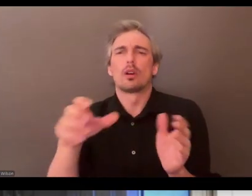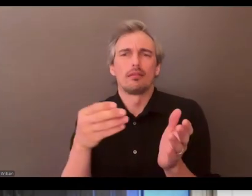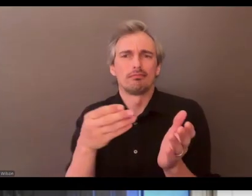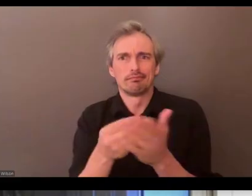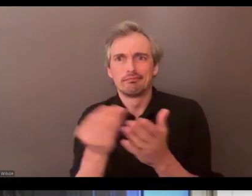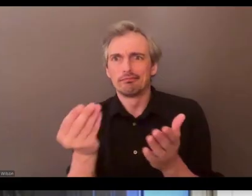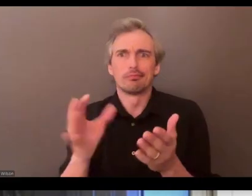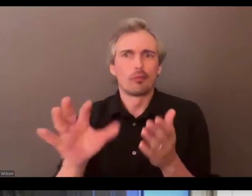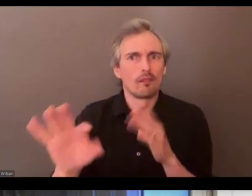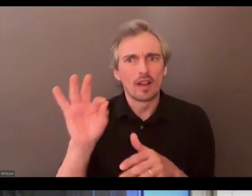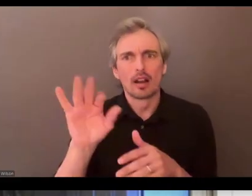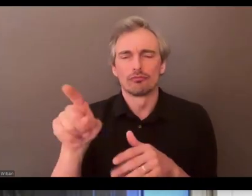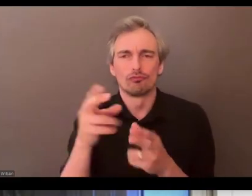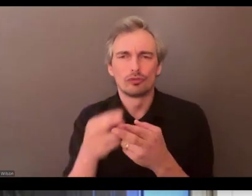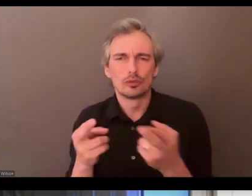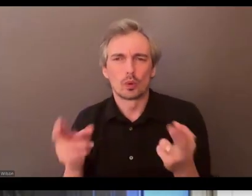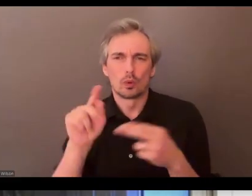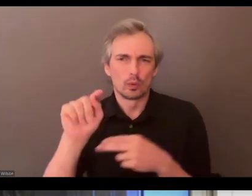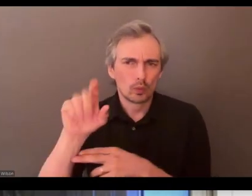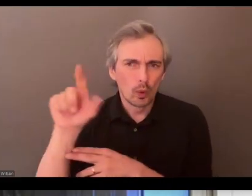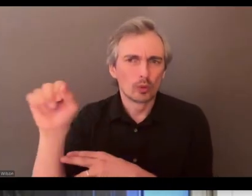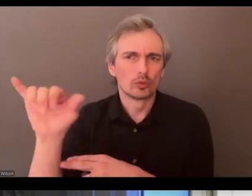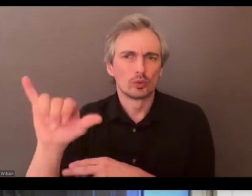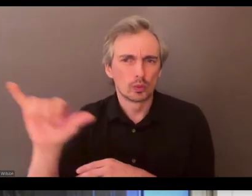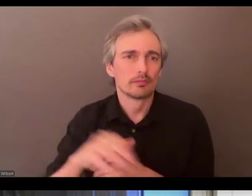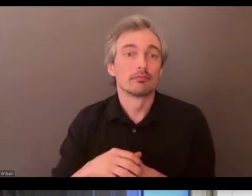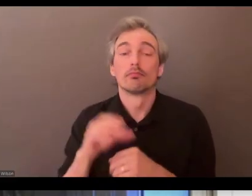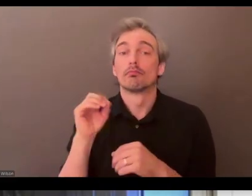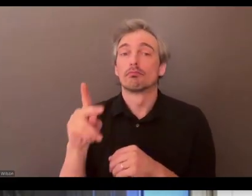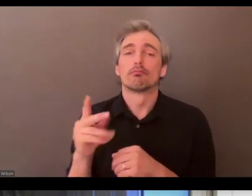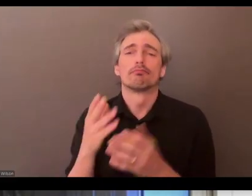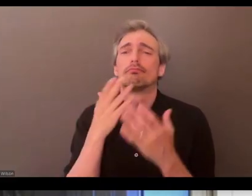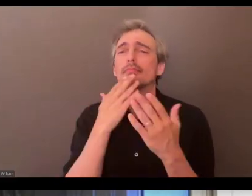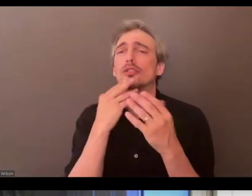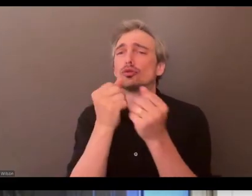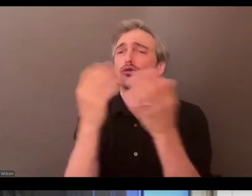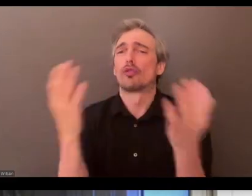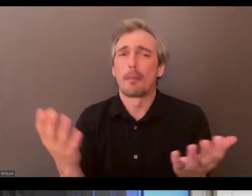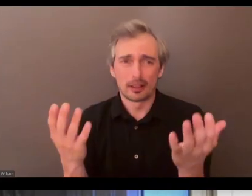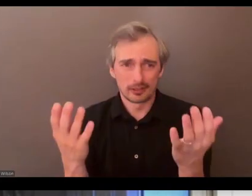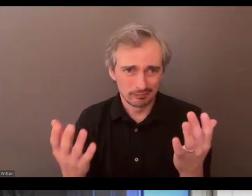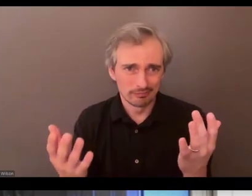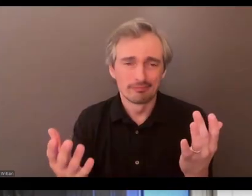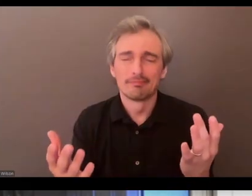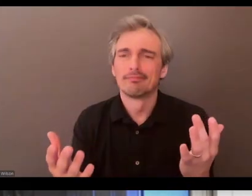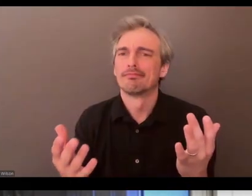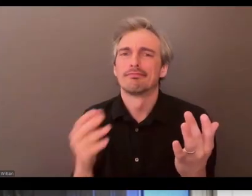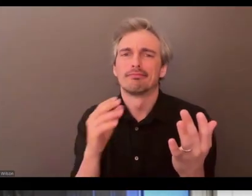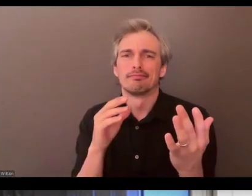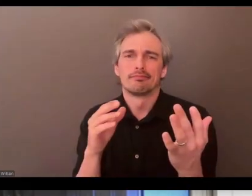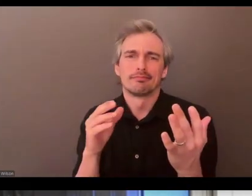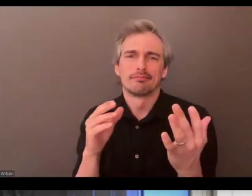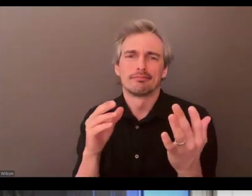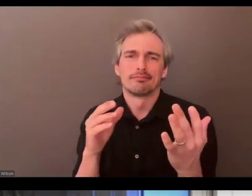ありがとうございます。 今夜お時間をいただき、本当に感謝しています。 お越しいただき、本当にありがとうございます。 ぜひ LinkedInで私とつながってください。